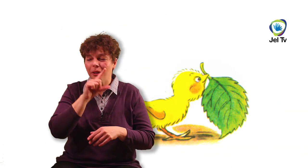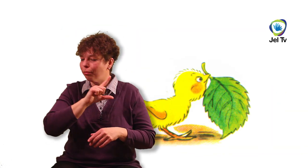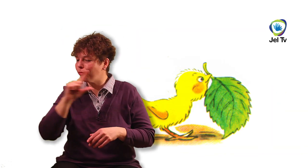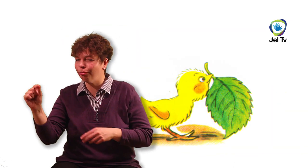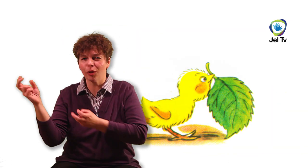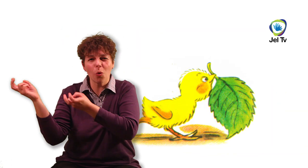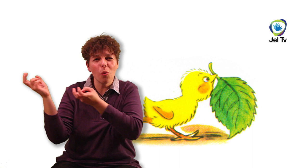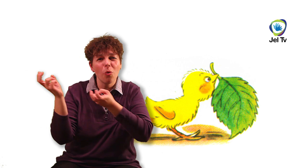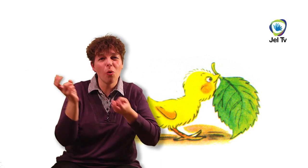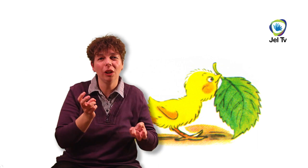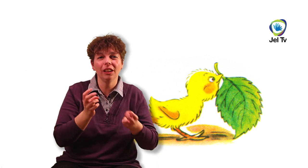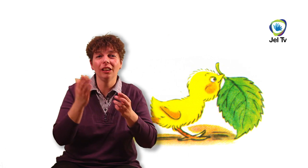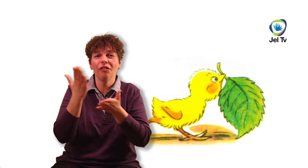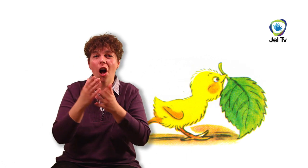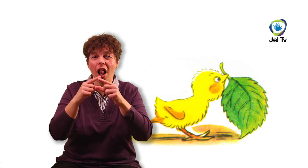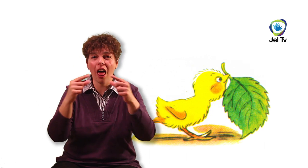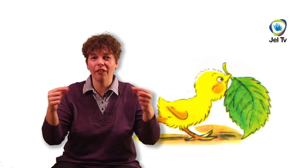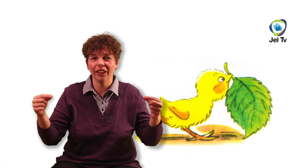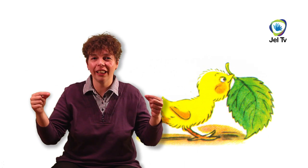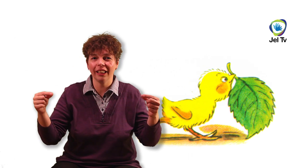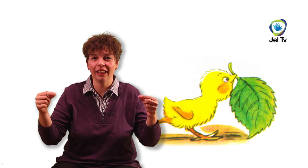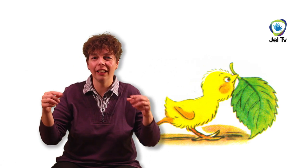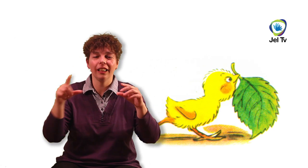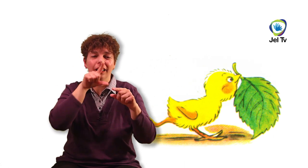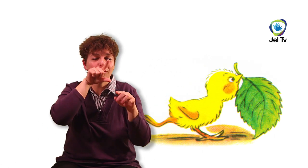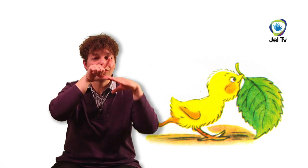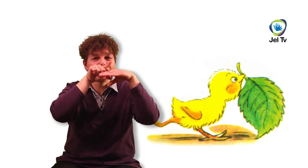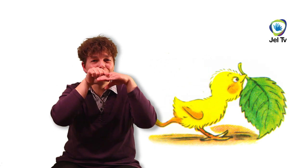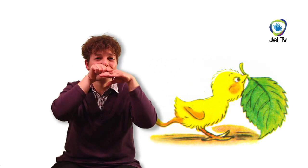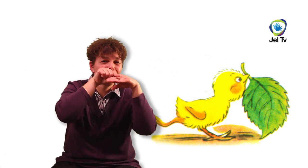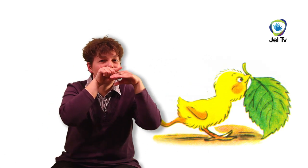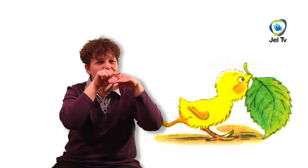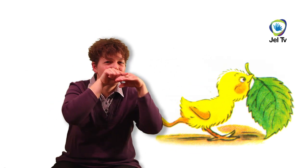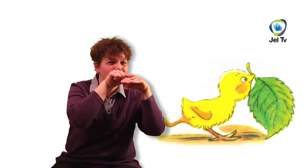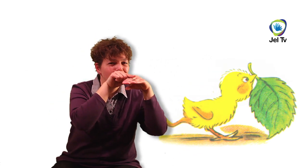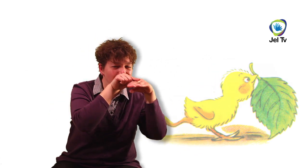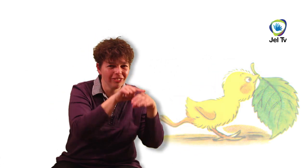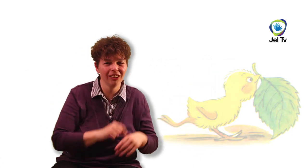Kispipi elment, és hozott egy falevelet.